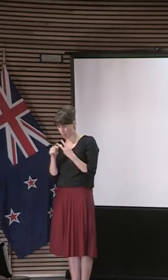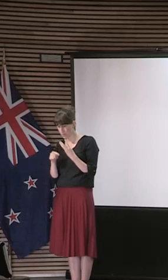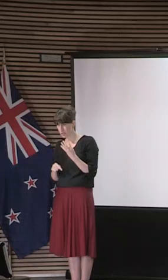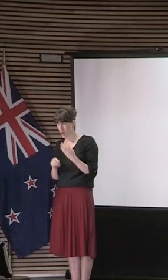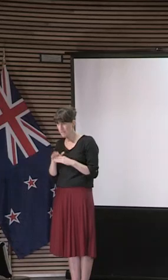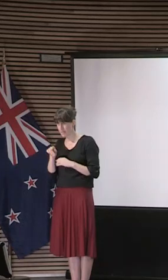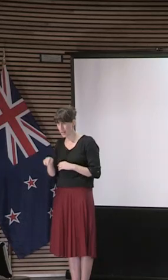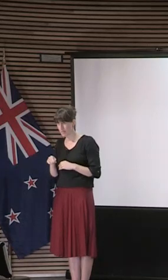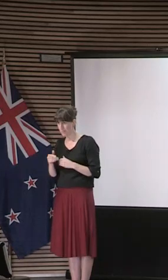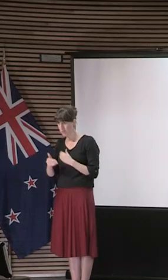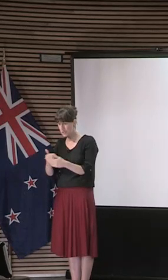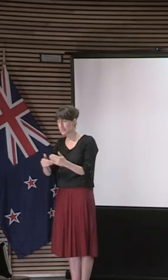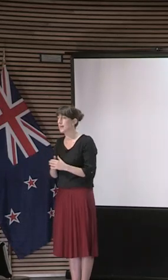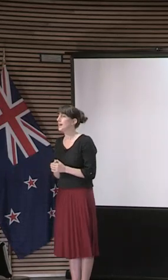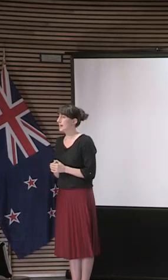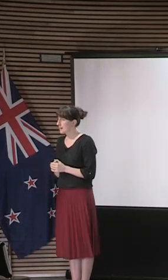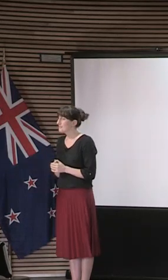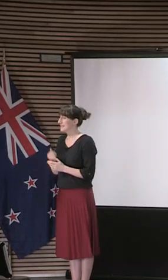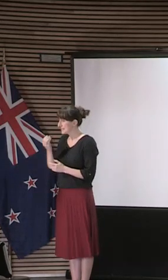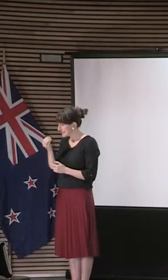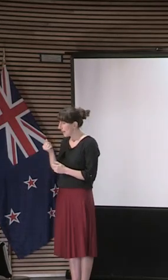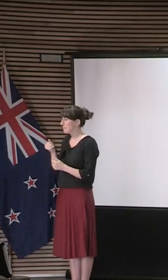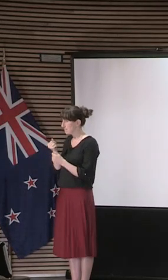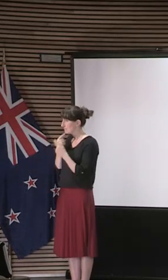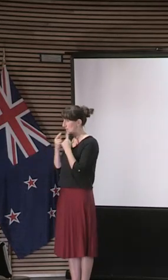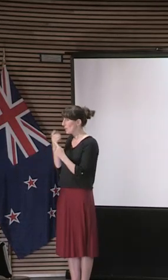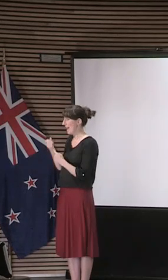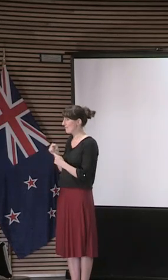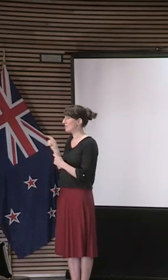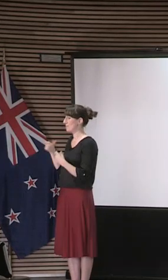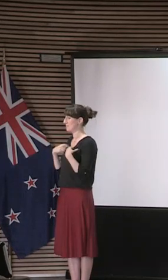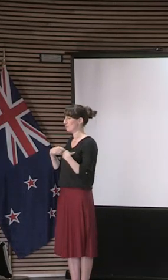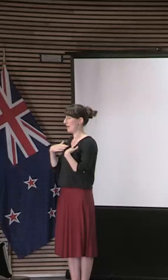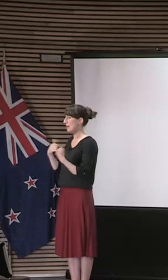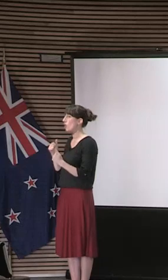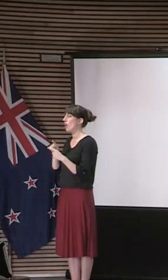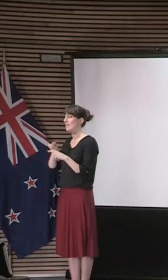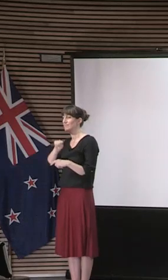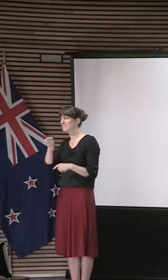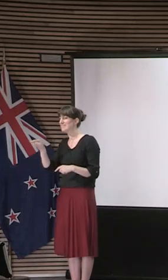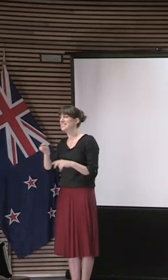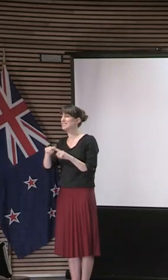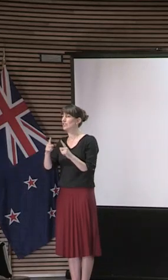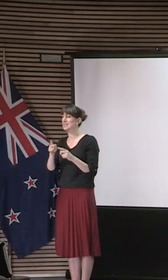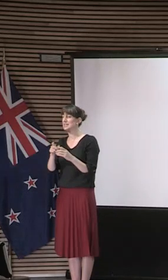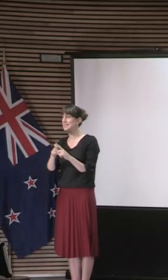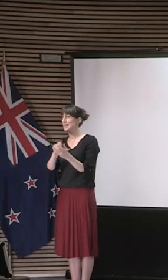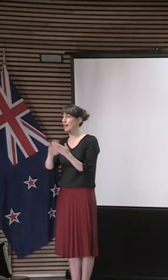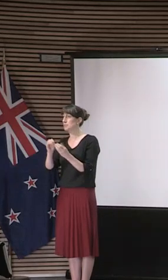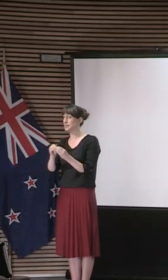iwi kee kia maarama te ahua mena kei te kitea te mate o te mate ki roto i te rapu take. KAUPAPA: